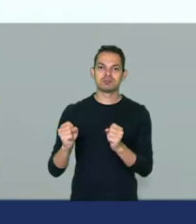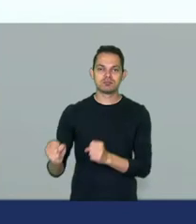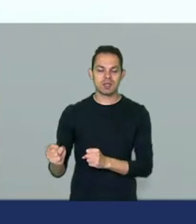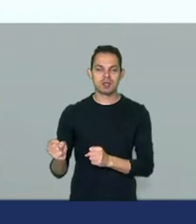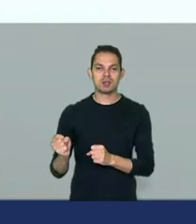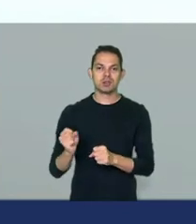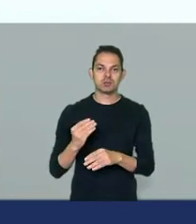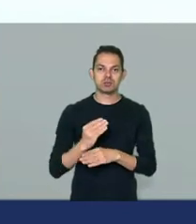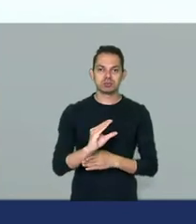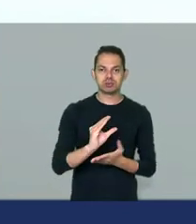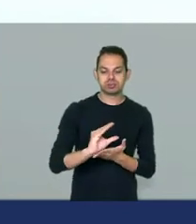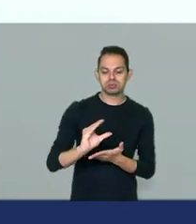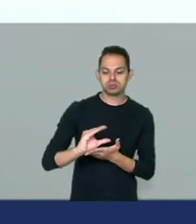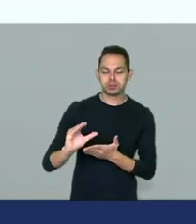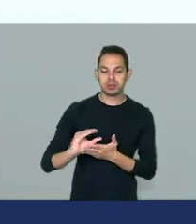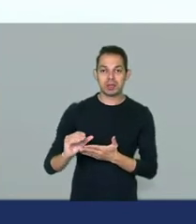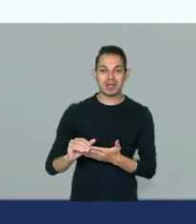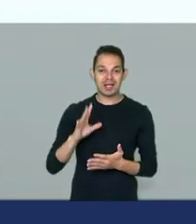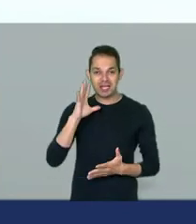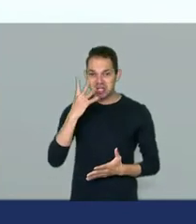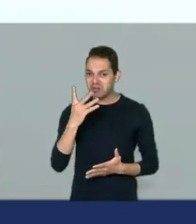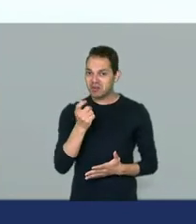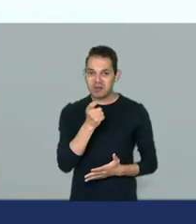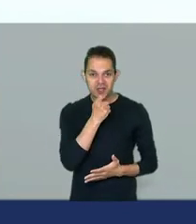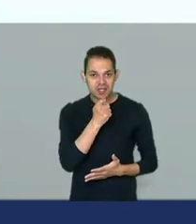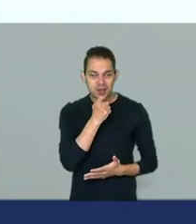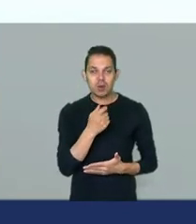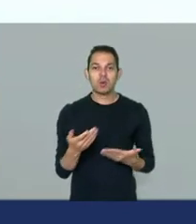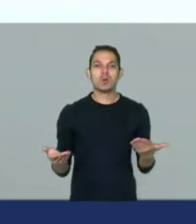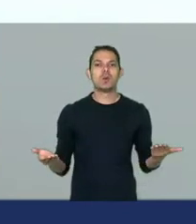CAPACIDADE DE INVESTIMENTO. ENQUANTO ISSO NÃO VEM, SENHOR PRESIDENTE, HOJE TEMOS A OPORTUNIDADE DE REDUZIR UM